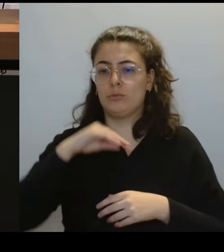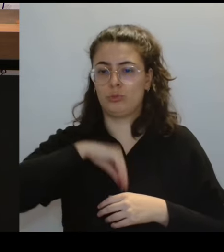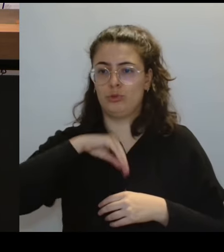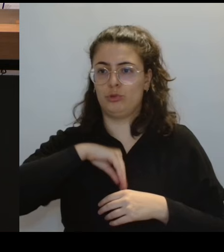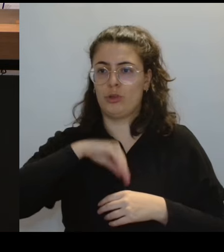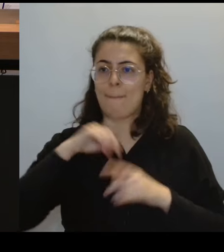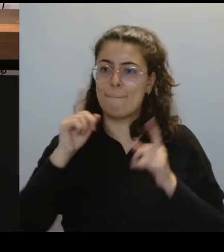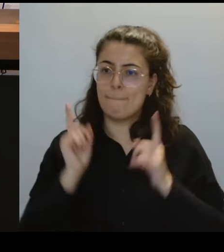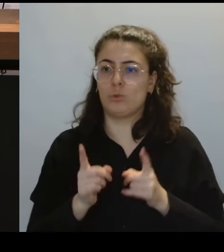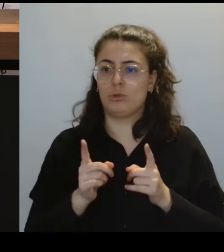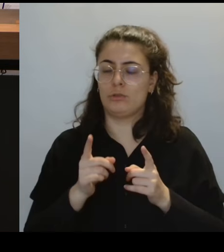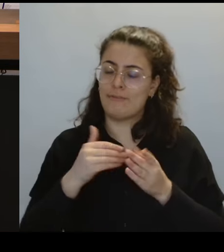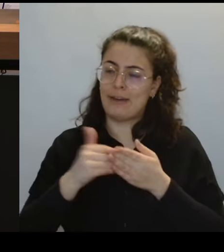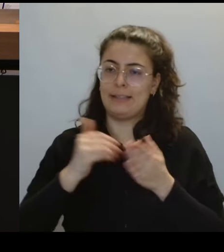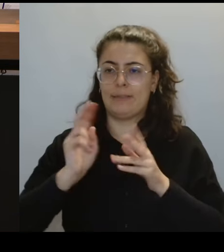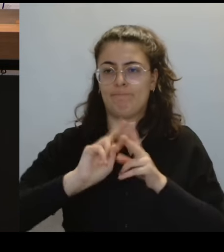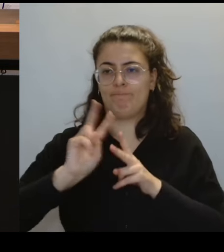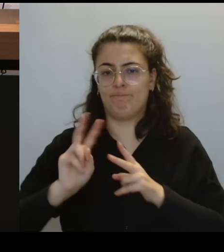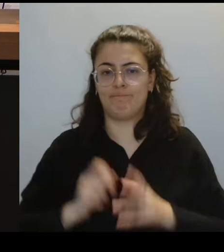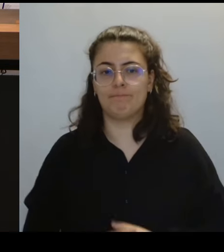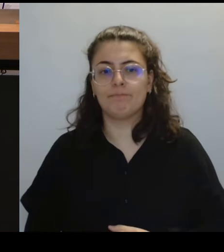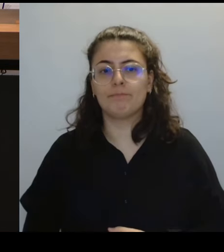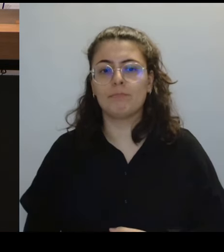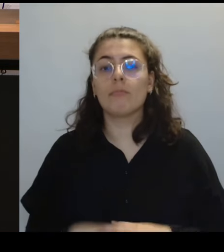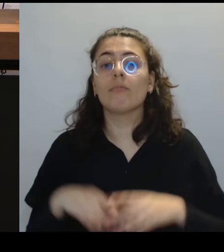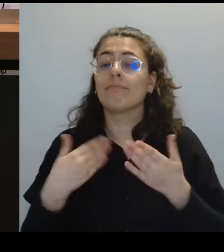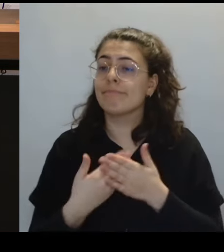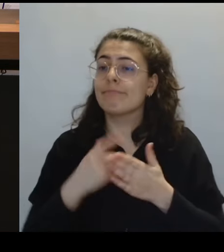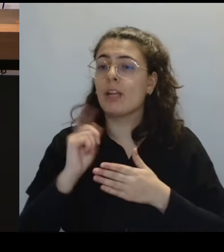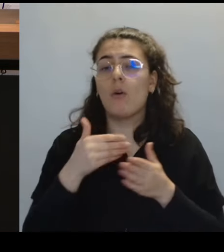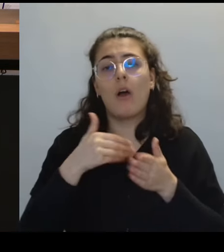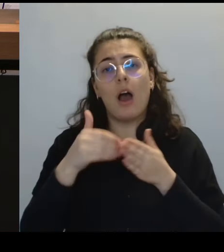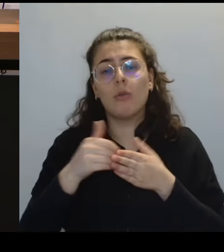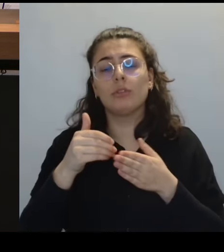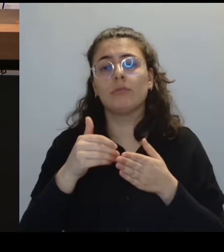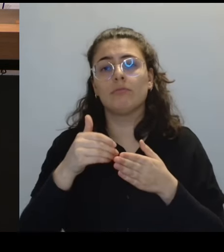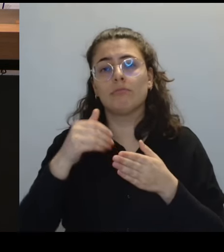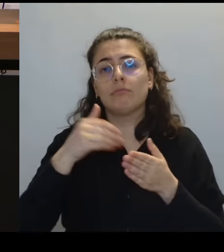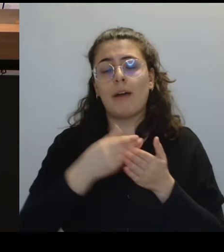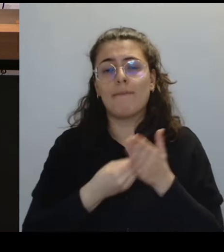Dazu gehört auch, die Aus- und Weiterbildung mitzudenken und das KMV für einen forensischen Praxisanteil in